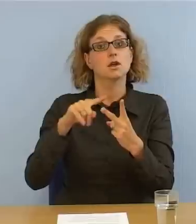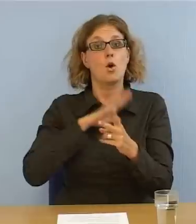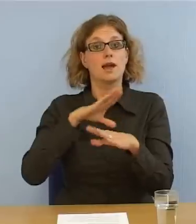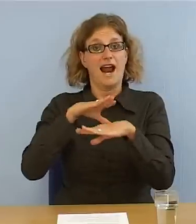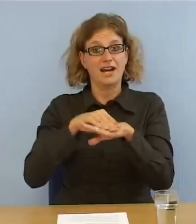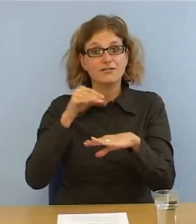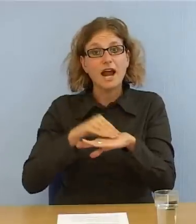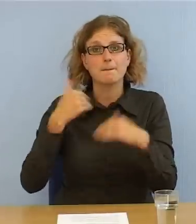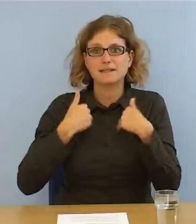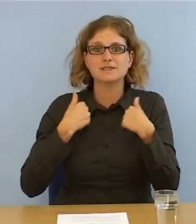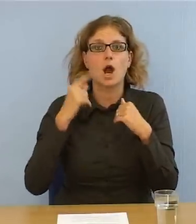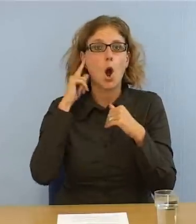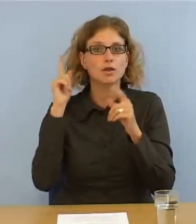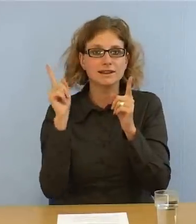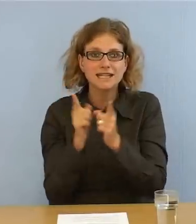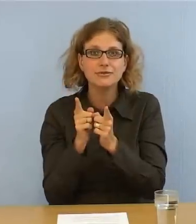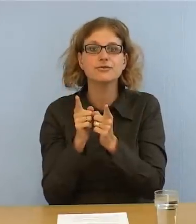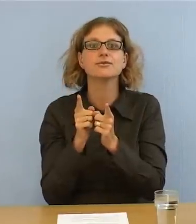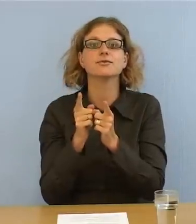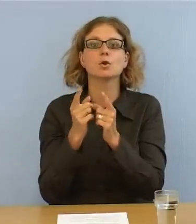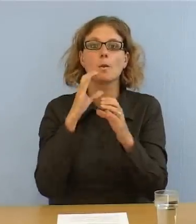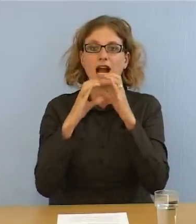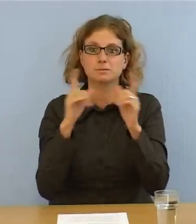Daarbij is zijn ervaring dat mensen met een auditieve of...